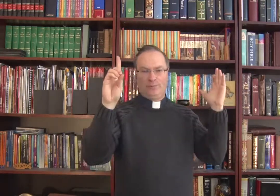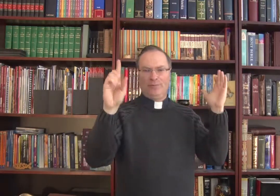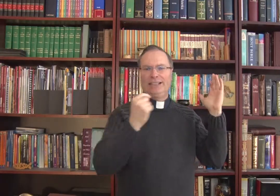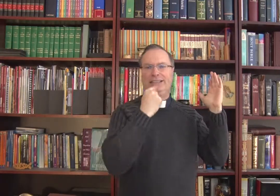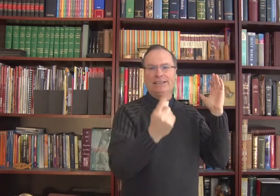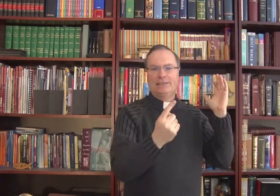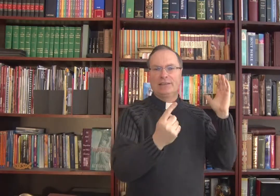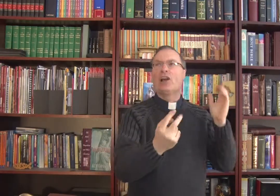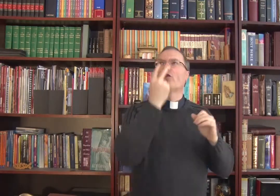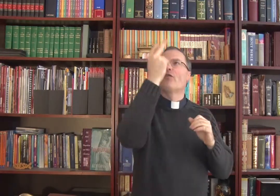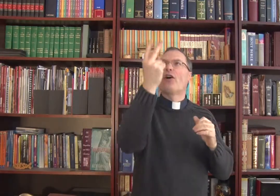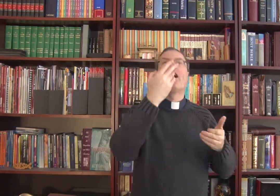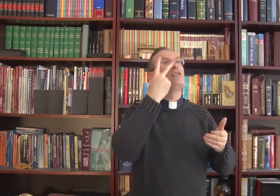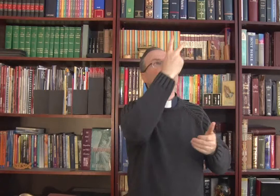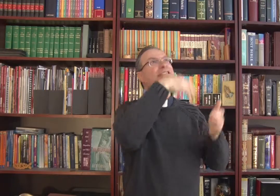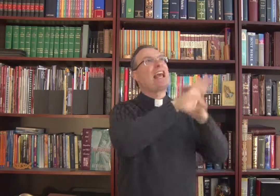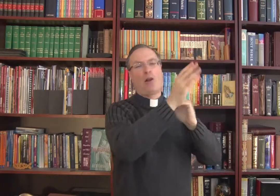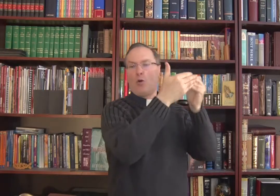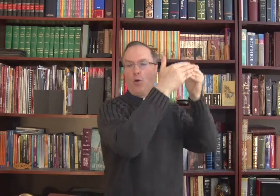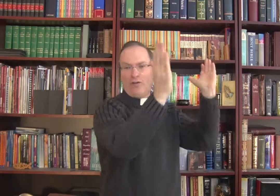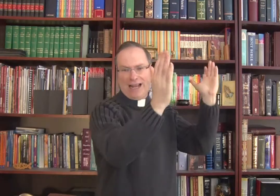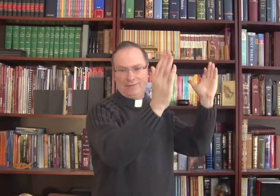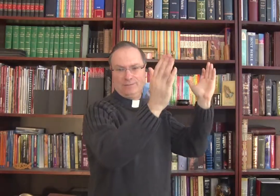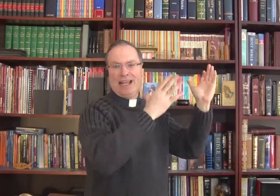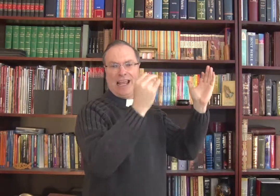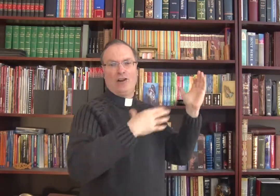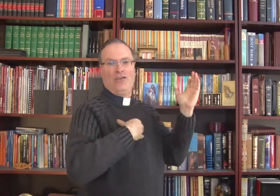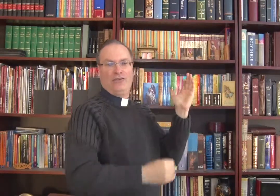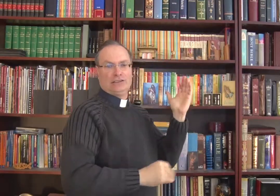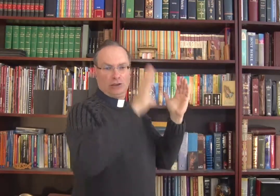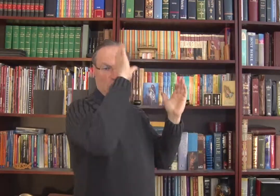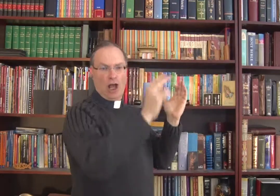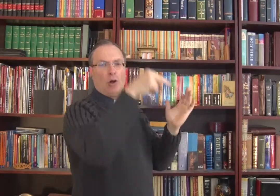Il dit: «Je vois le ciel ouvert et le Fils de l'homme